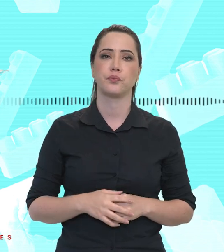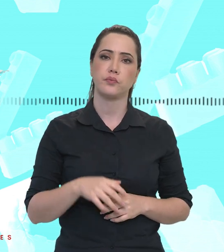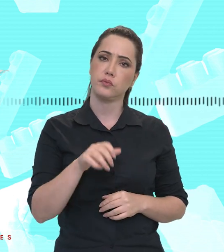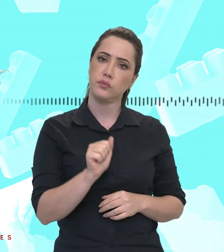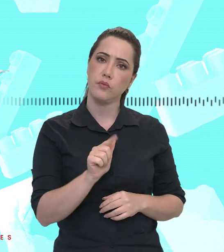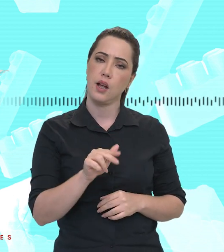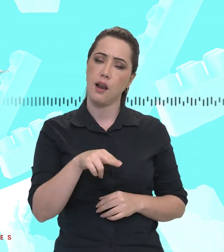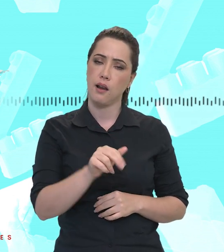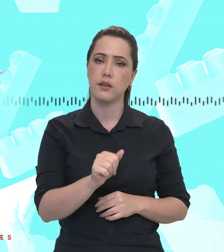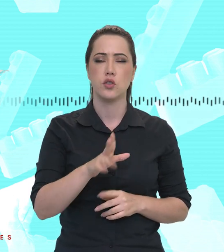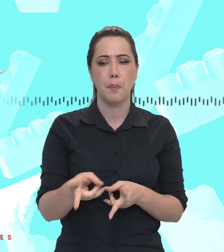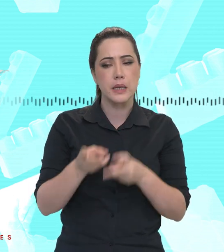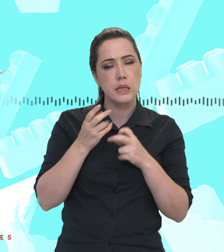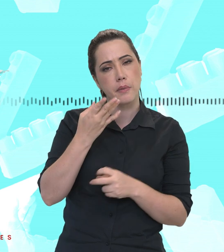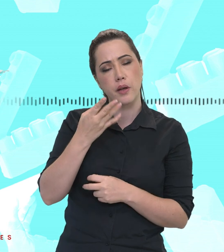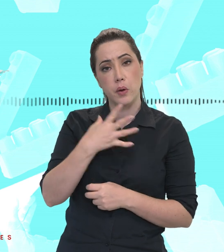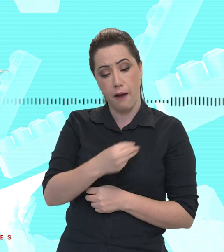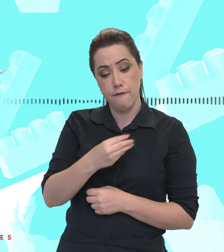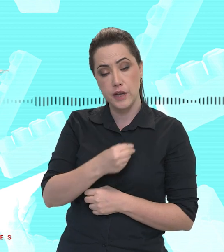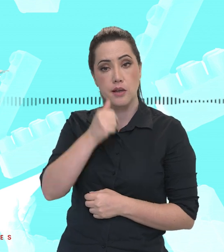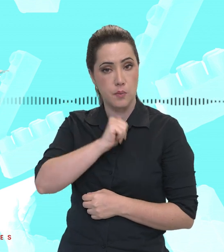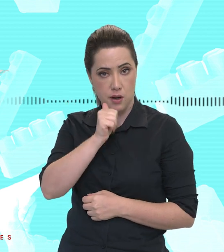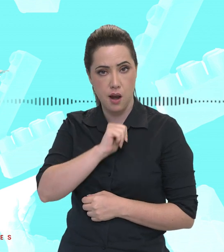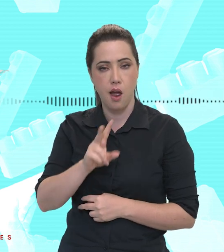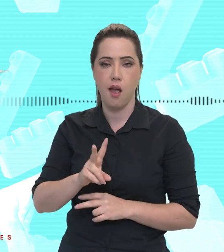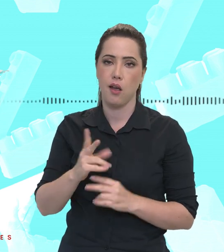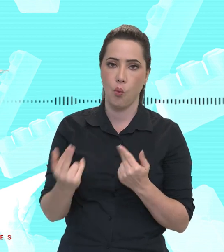[Patrícia] Alana já tinha percebido que a filha mais nova, Maya, tem demonstrado características